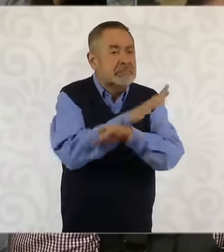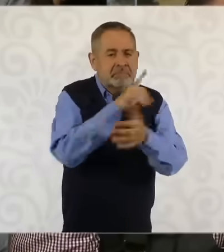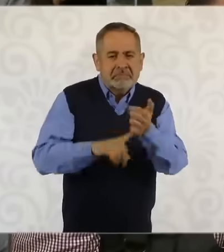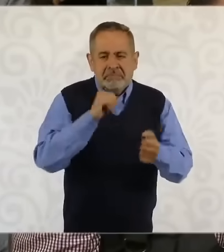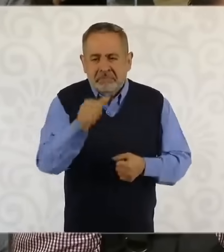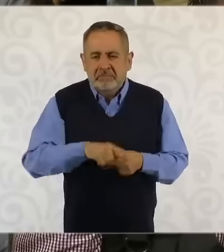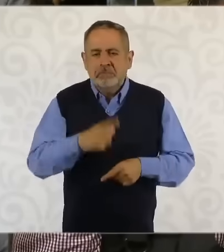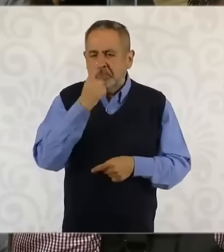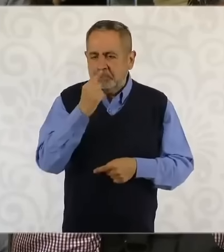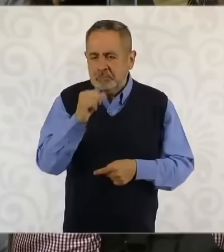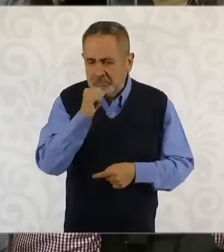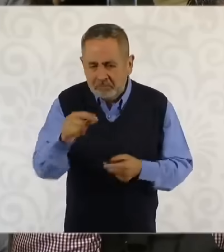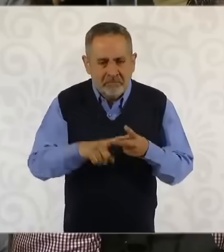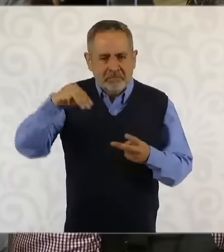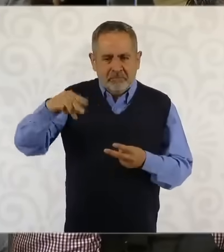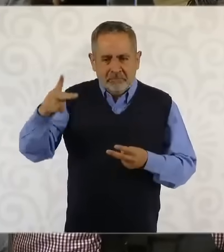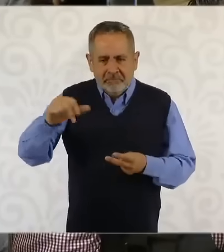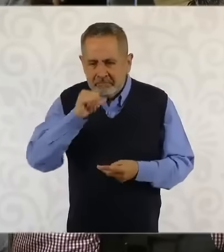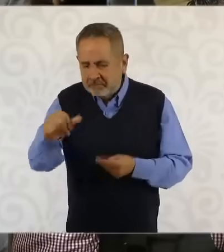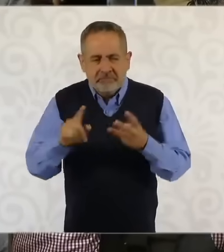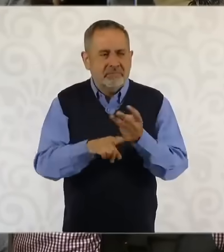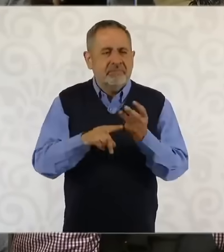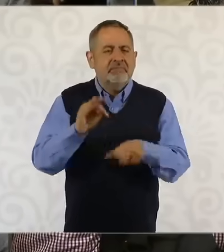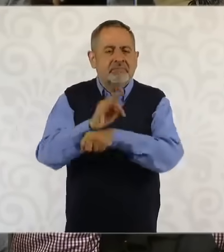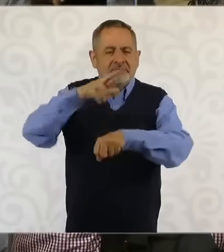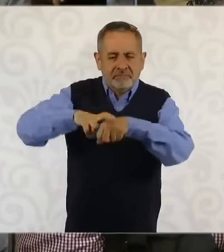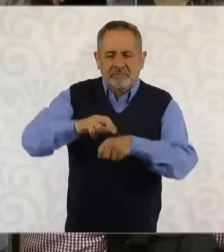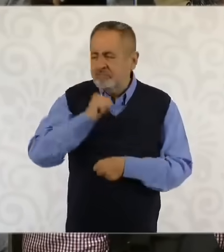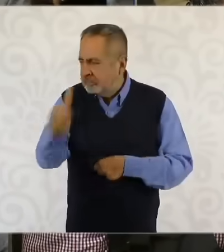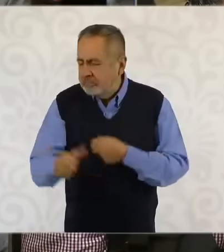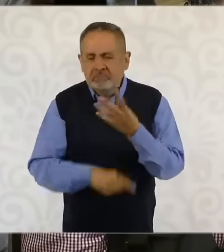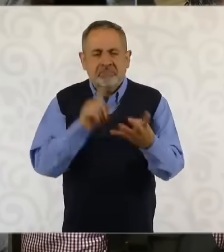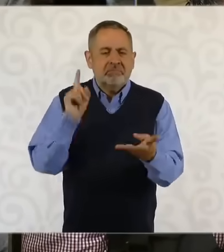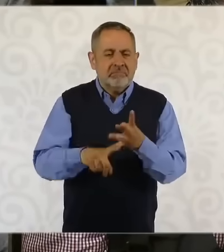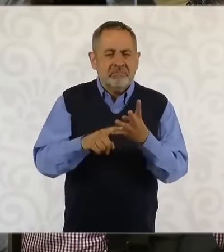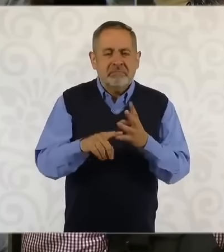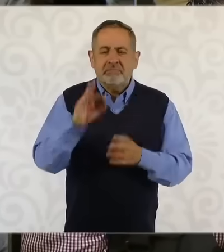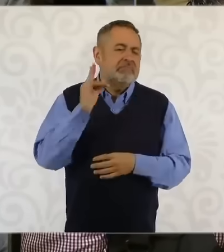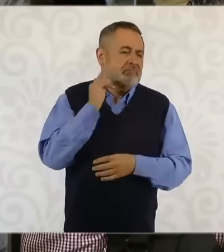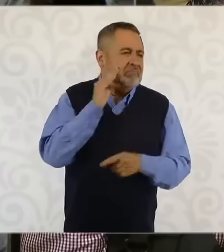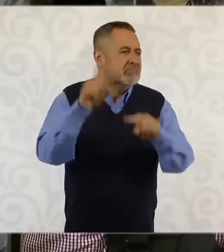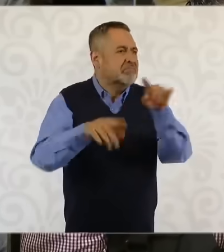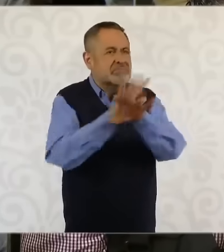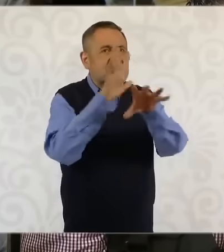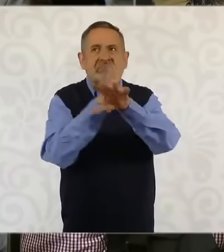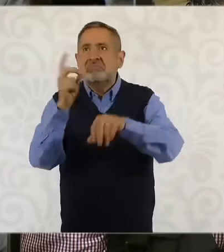los ministerios públicos ni las defensorías de oficio ni las ni las fiscalías en los 32 estados